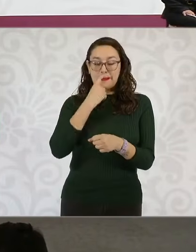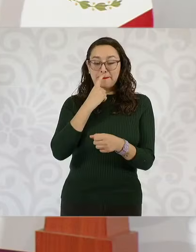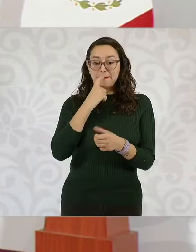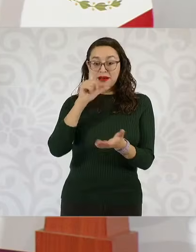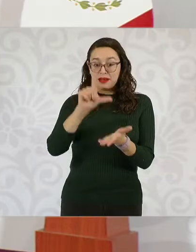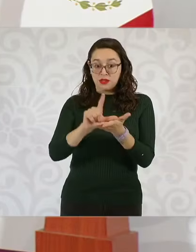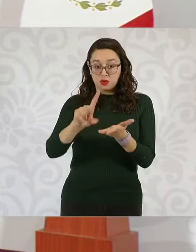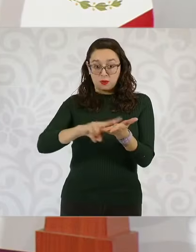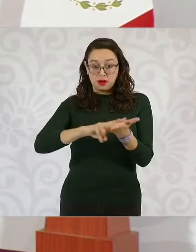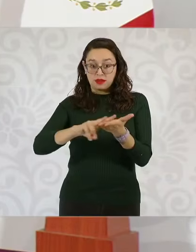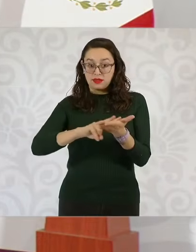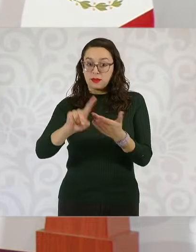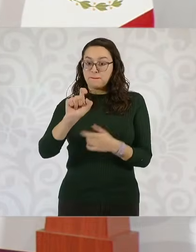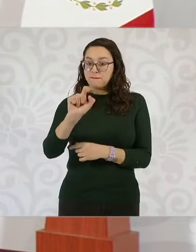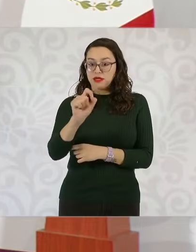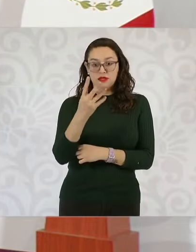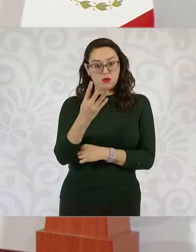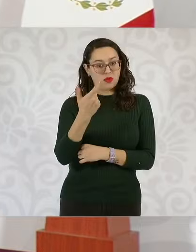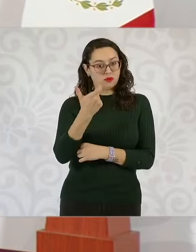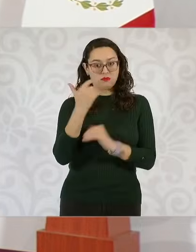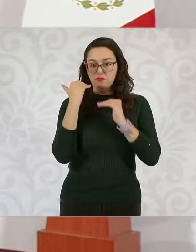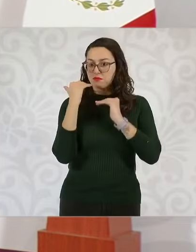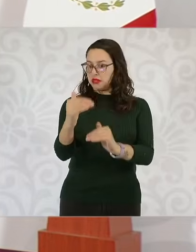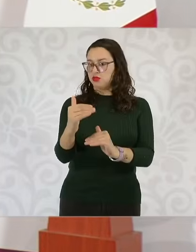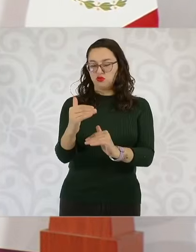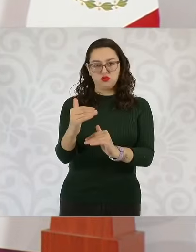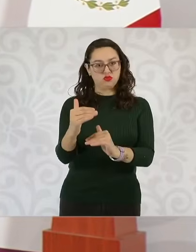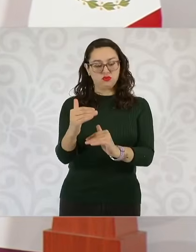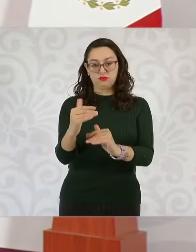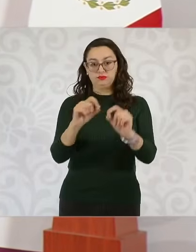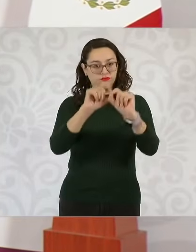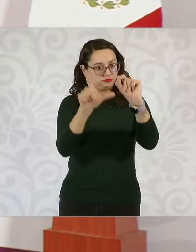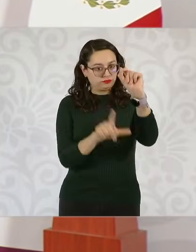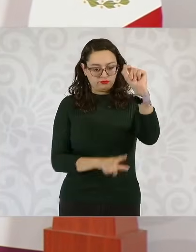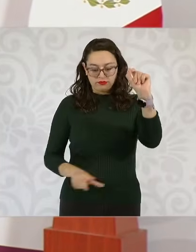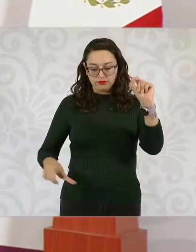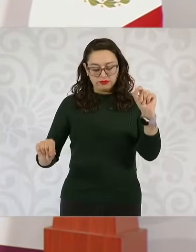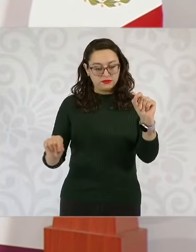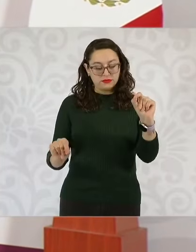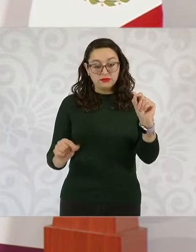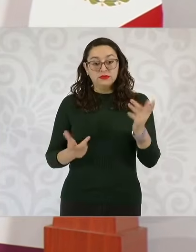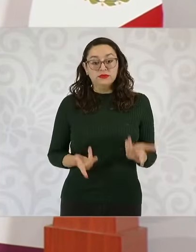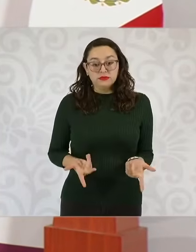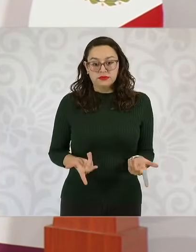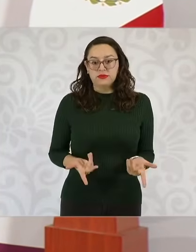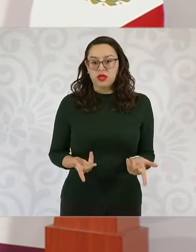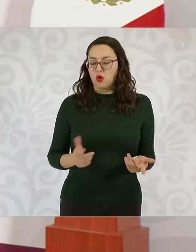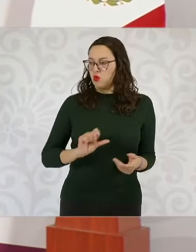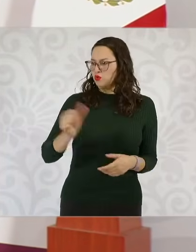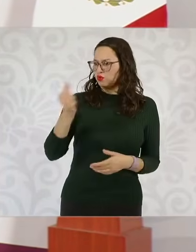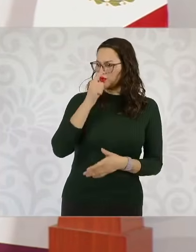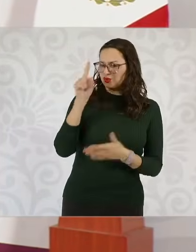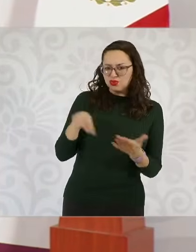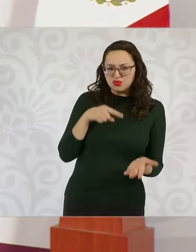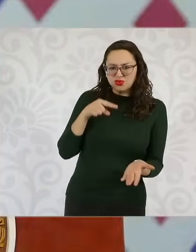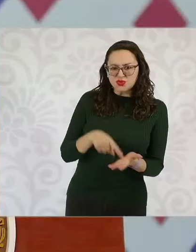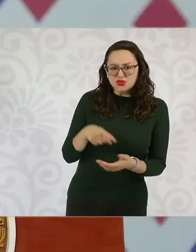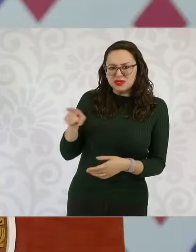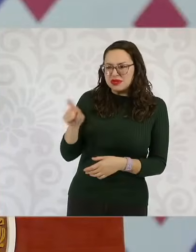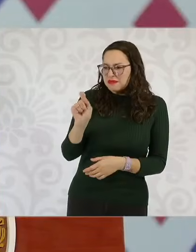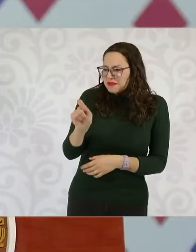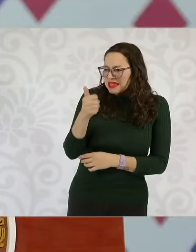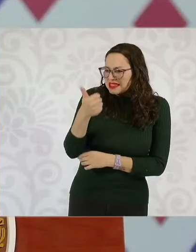lugar del país Porque hay lugares como lo muestra Iván Escalante que están el litro a 2650 es